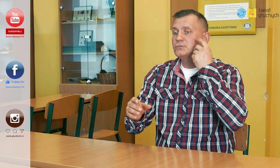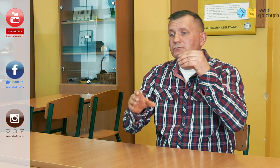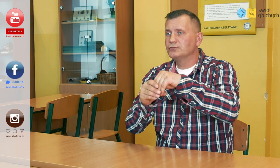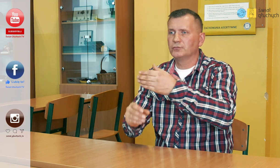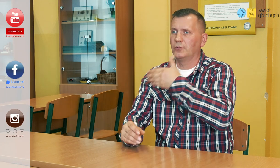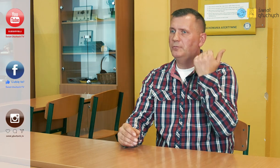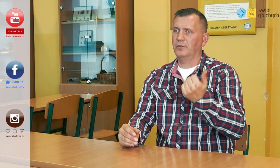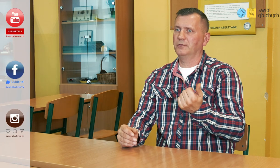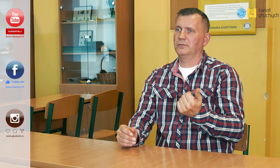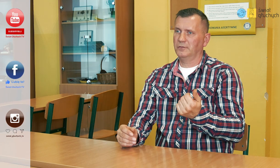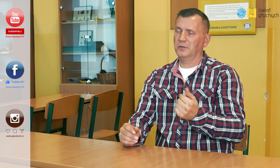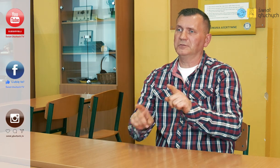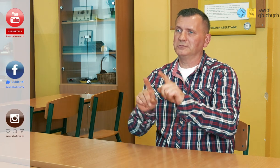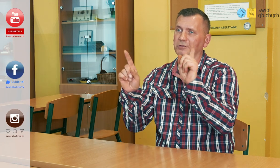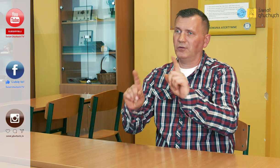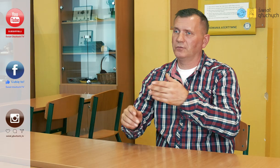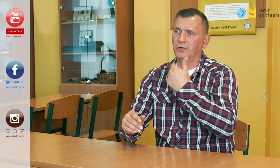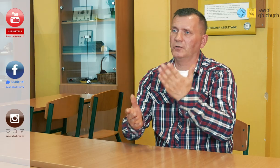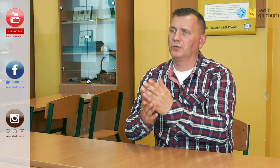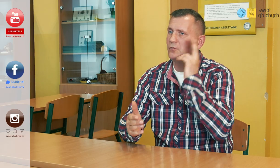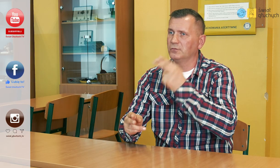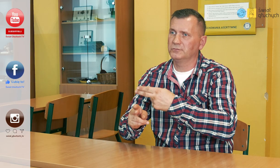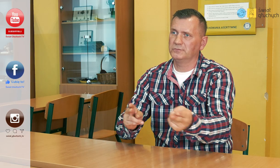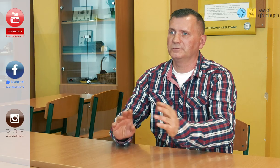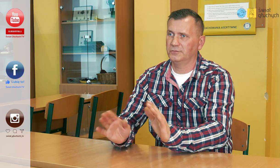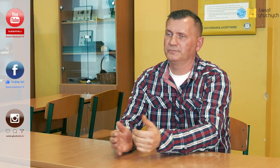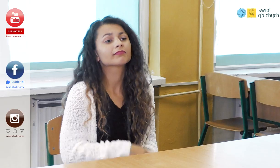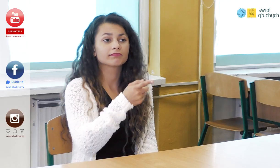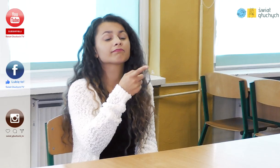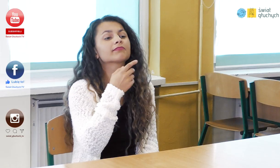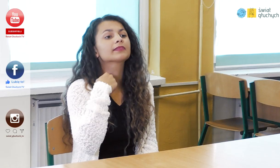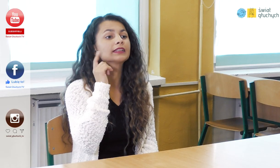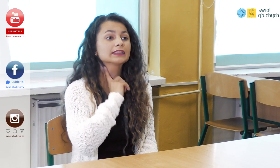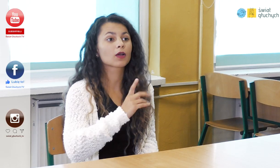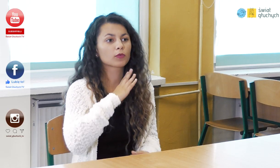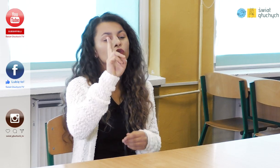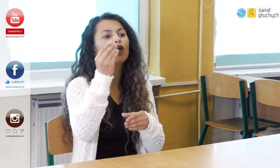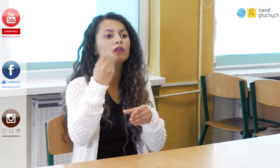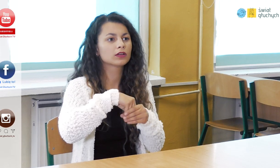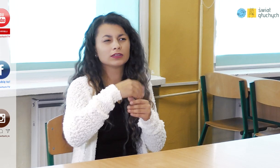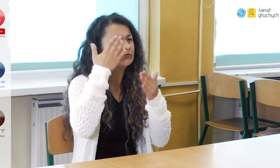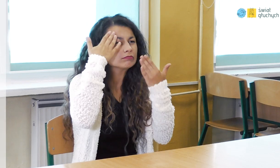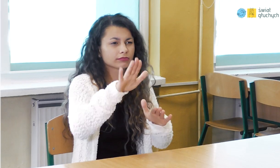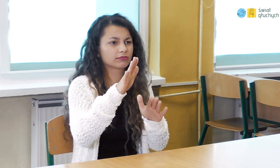W szkole zawodowej było tak samo. W liceum była u nas osoba,